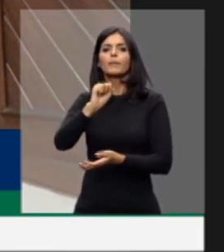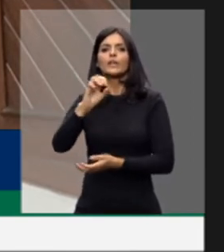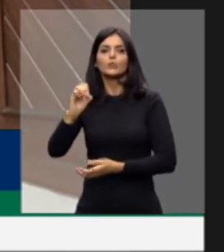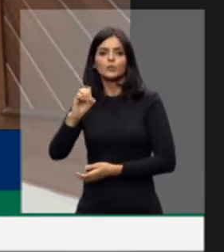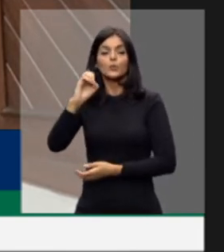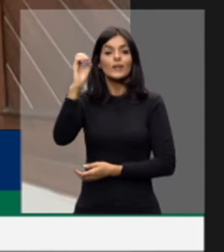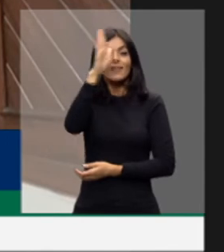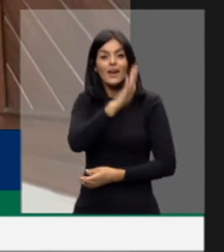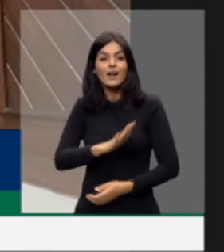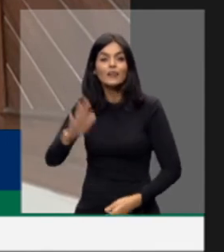MILHÕES DE PROFESSORES, COM PAGAMENTO, INCLUSIVE, DO PISO